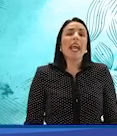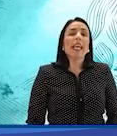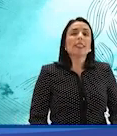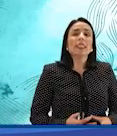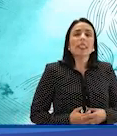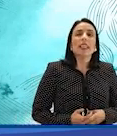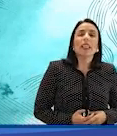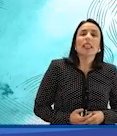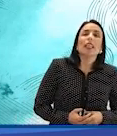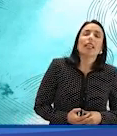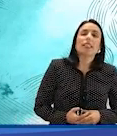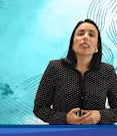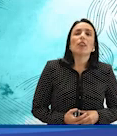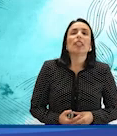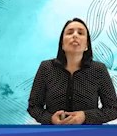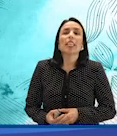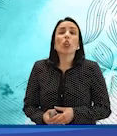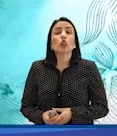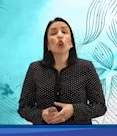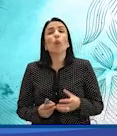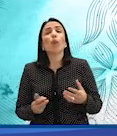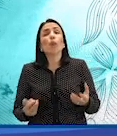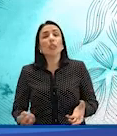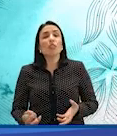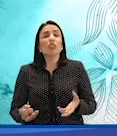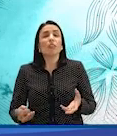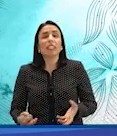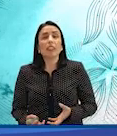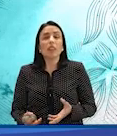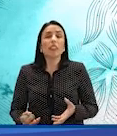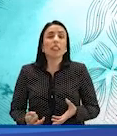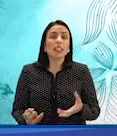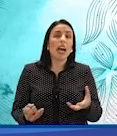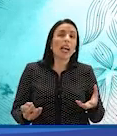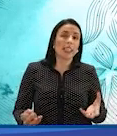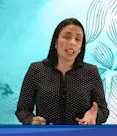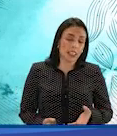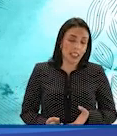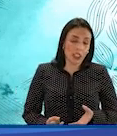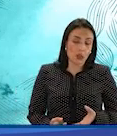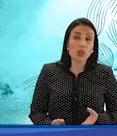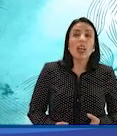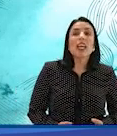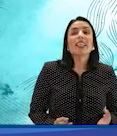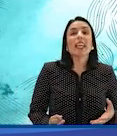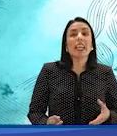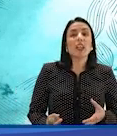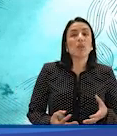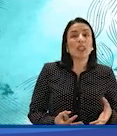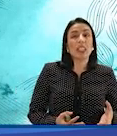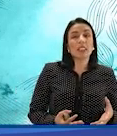Este establece que los compromisos efectivamente adquiridos que queden pendientes